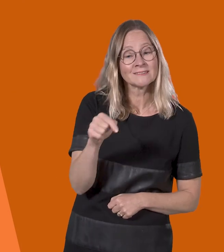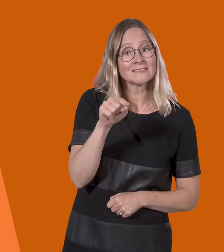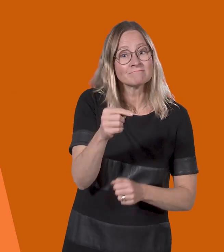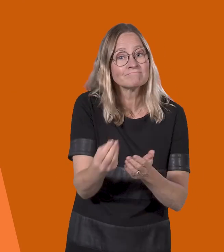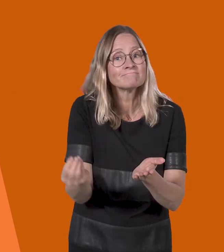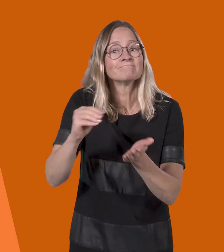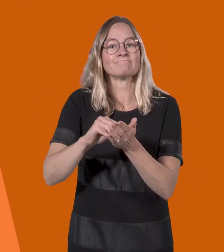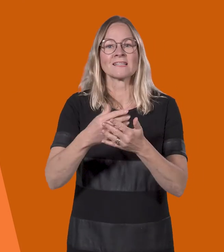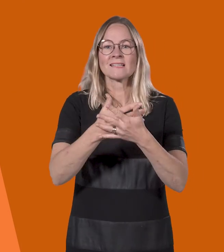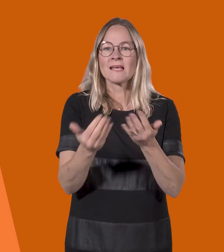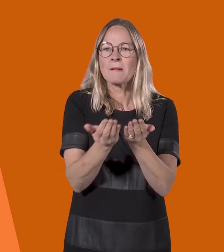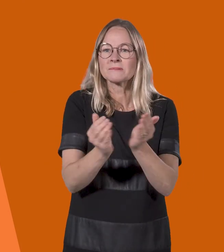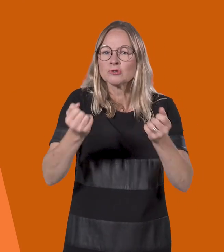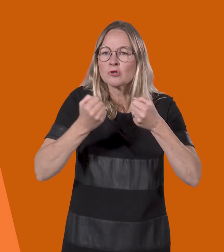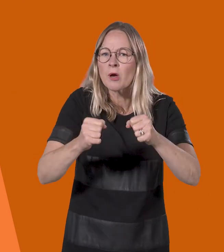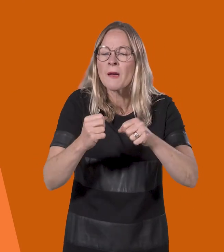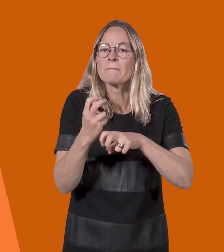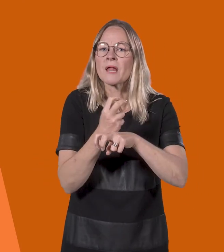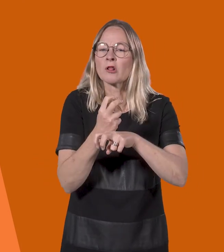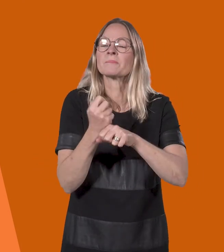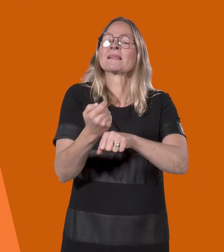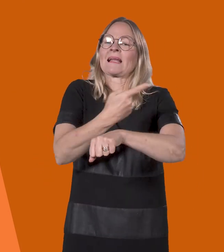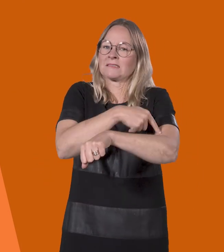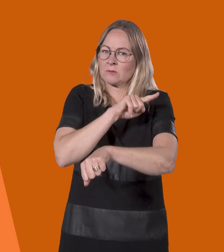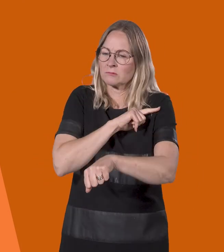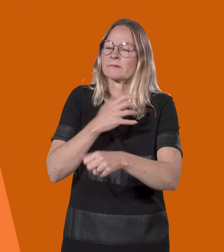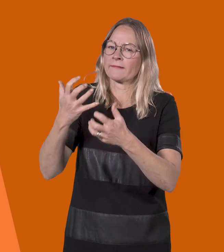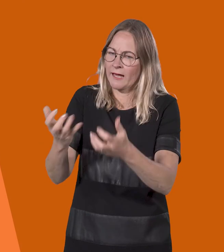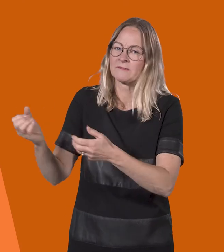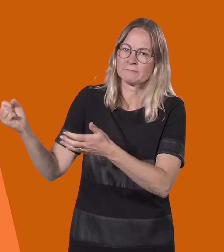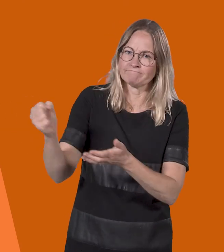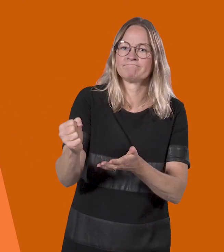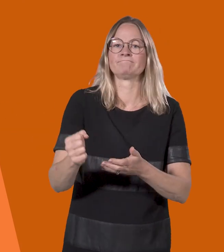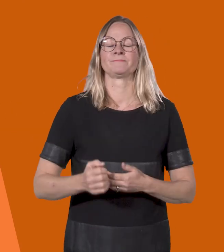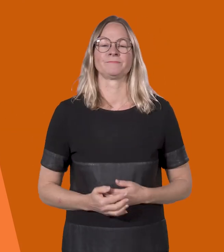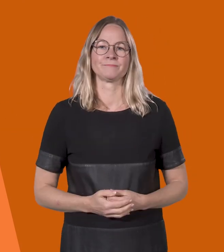Lisäksi resursseja tarvitaan kielipesätoiminnan pilotointiin.